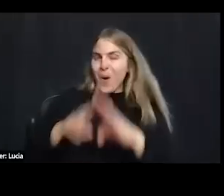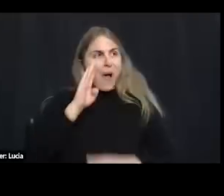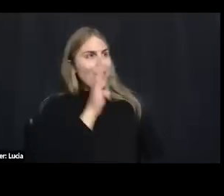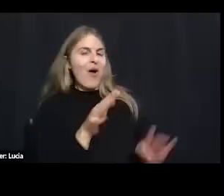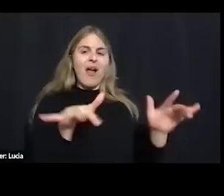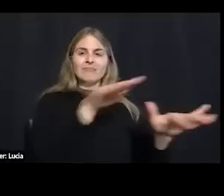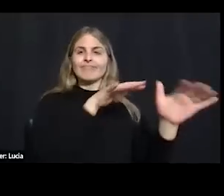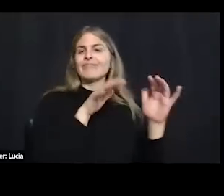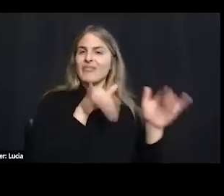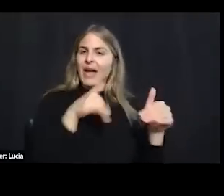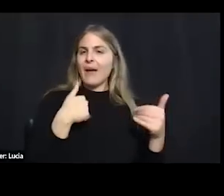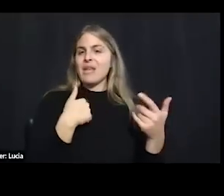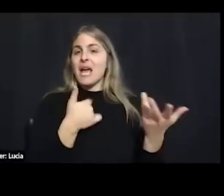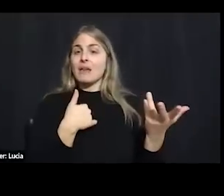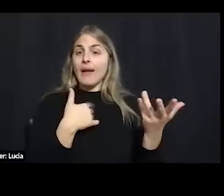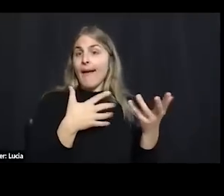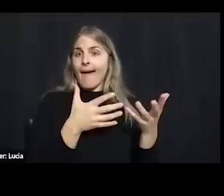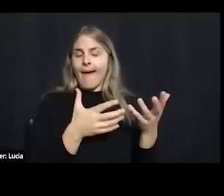o podían recibir un favor de esa persona.